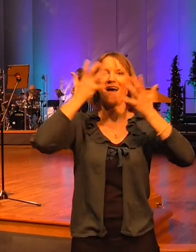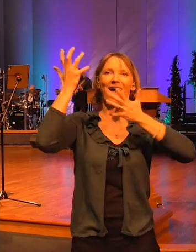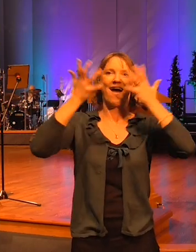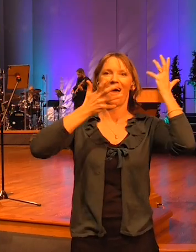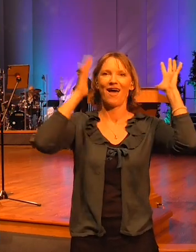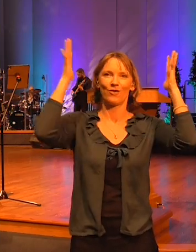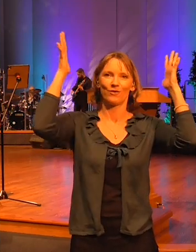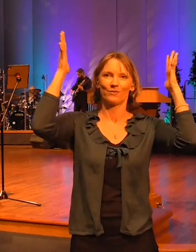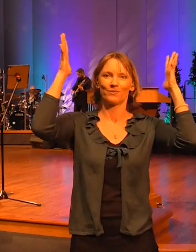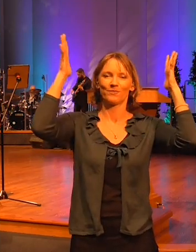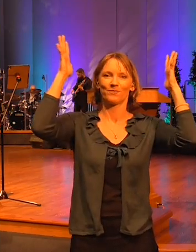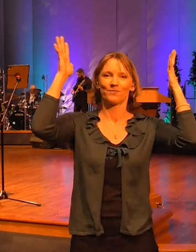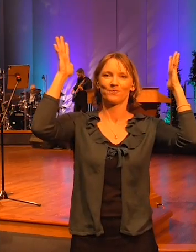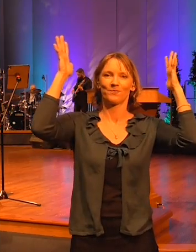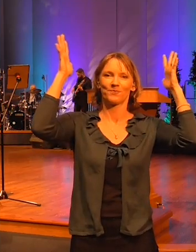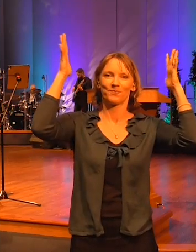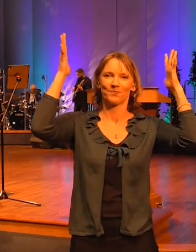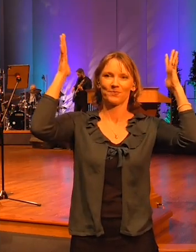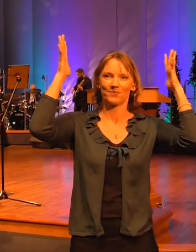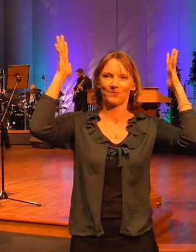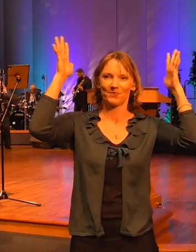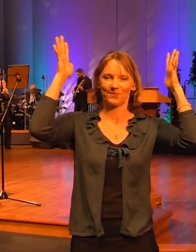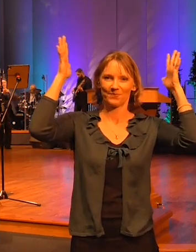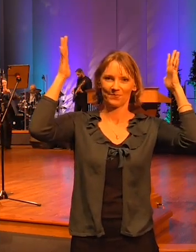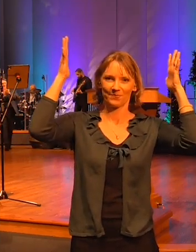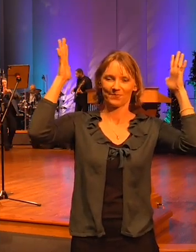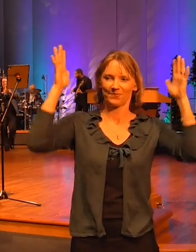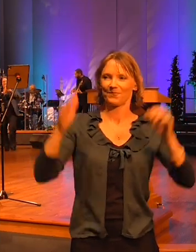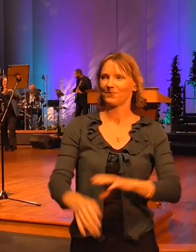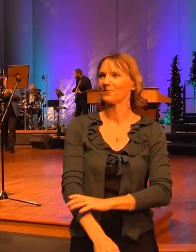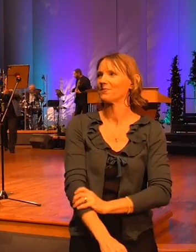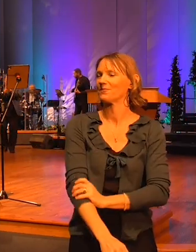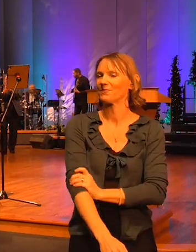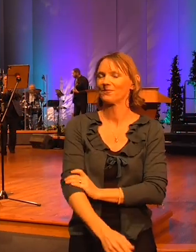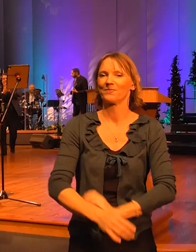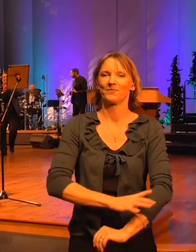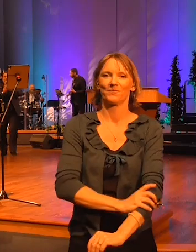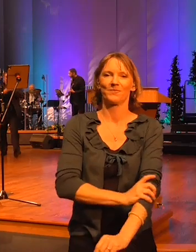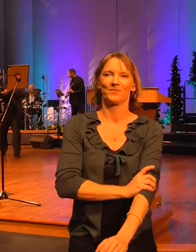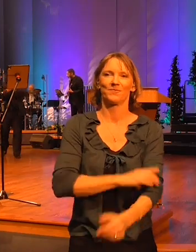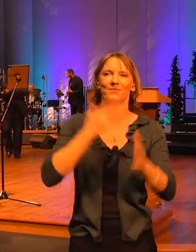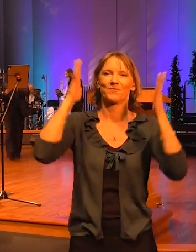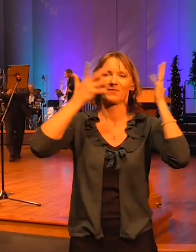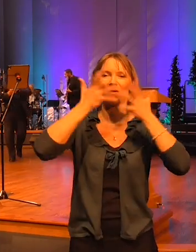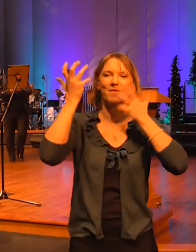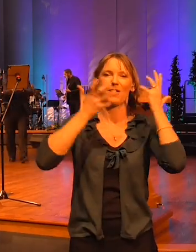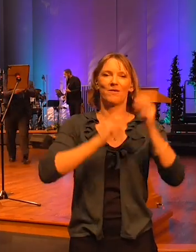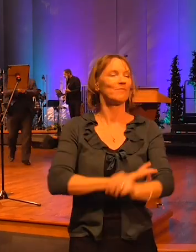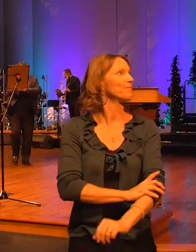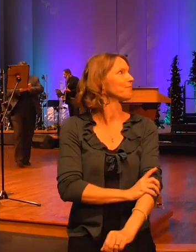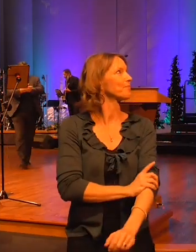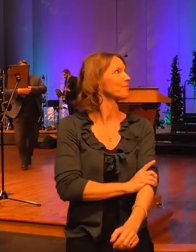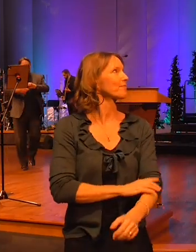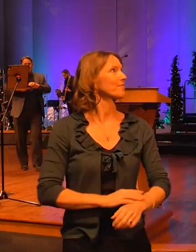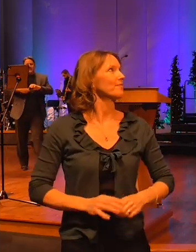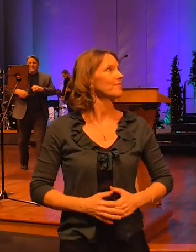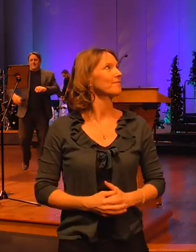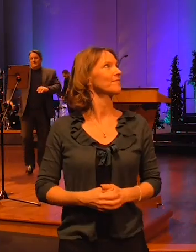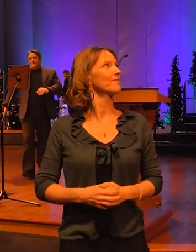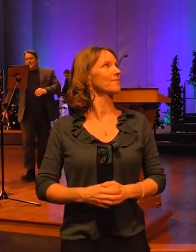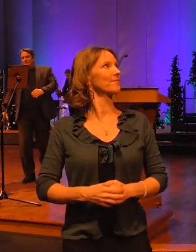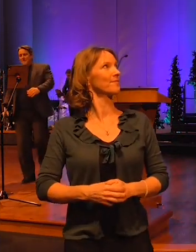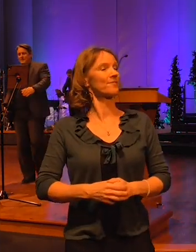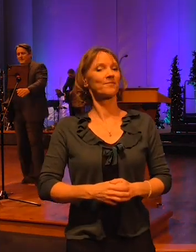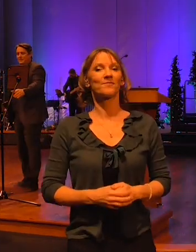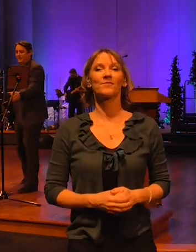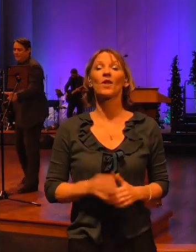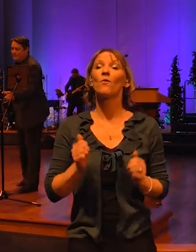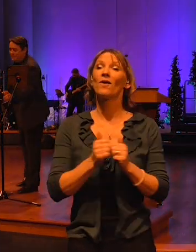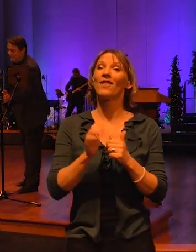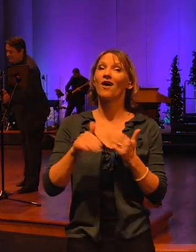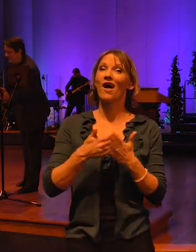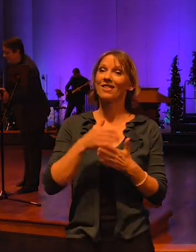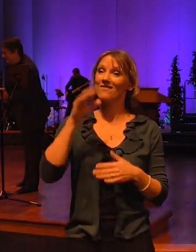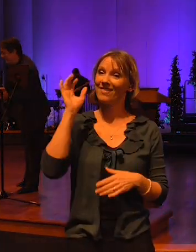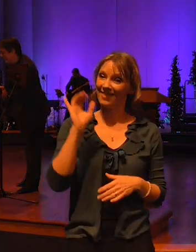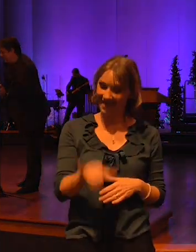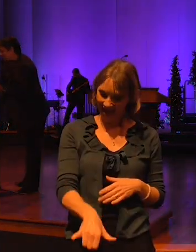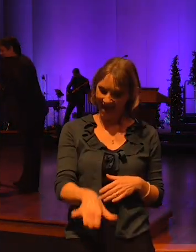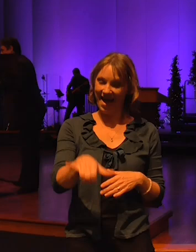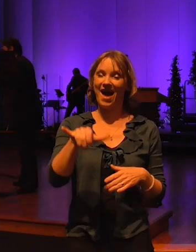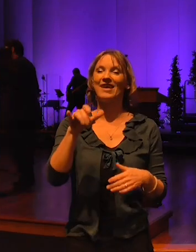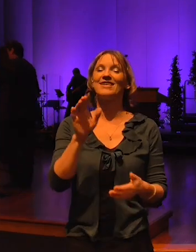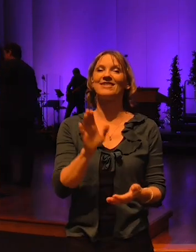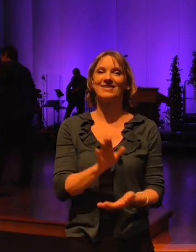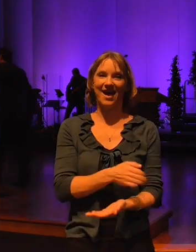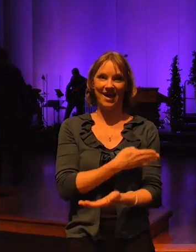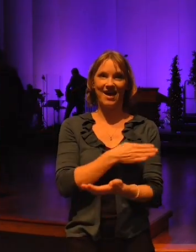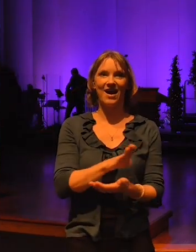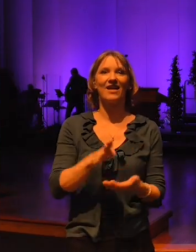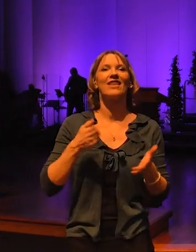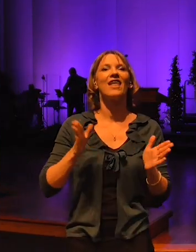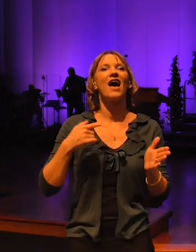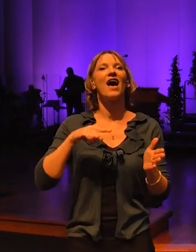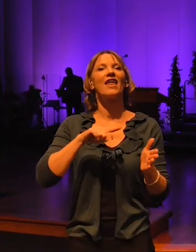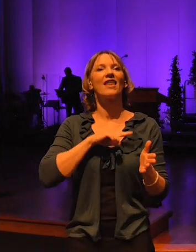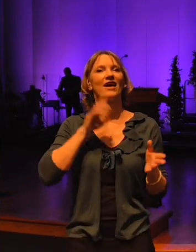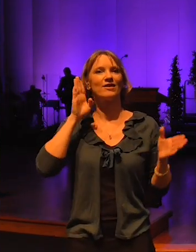con todo ese sonido, entremos en la quietud y el silencio de nuestros corazones